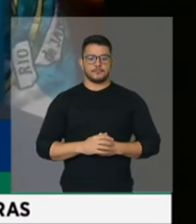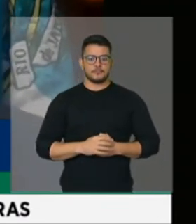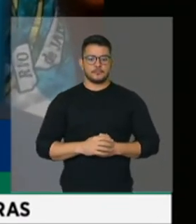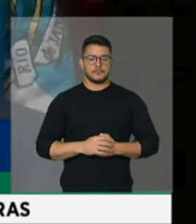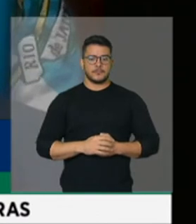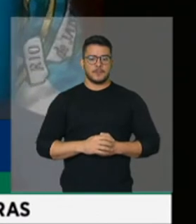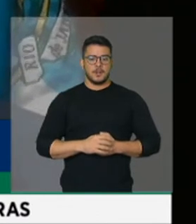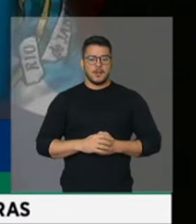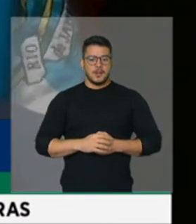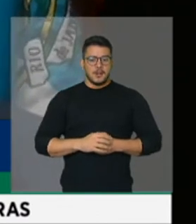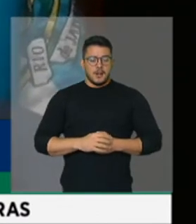TRAZER ESSA CAPACIDADE DE INVESTIMENTO. E A GENTE SEMPRE